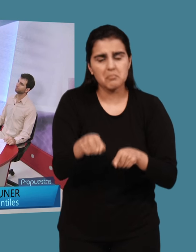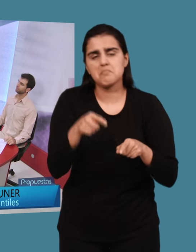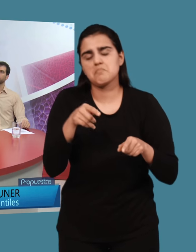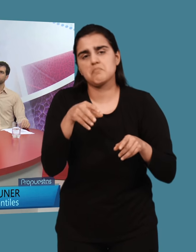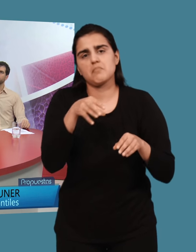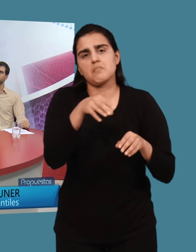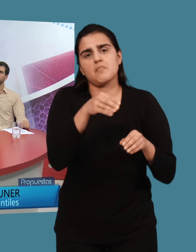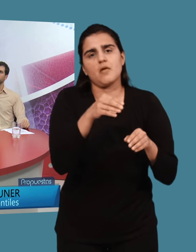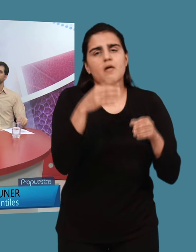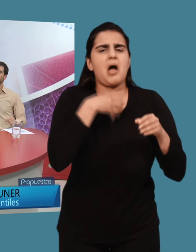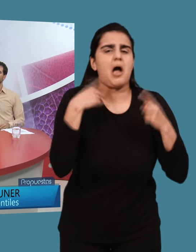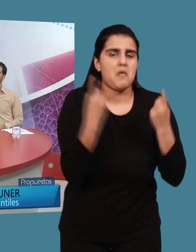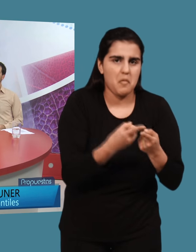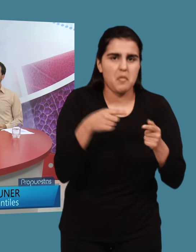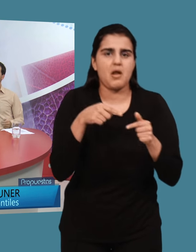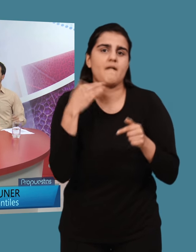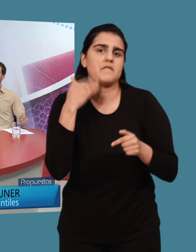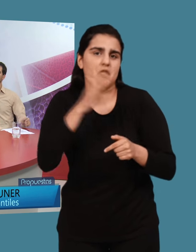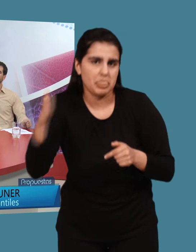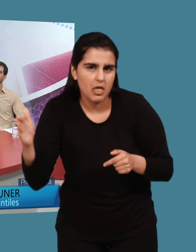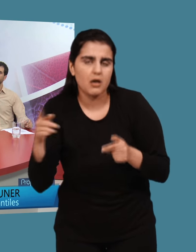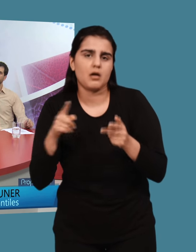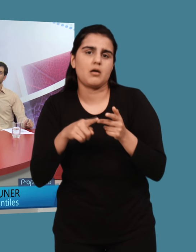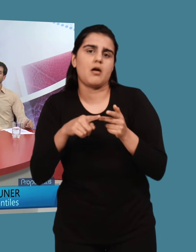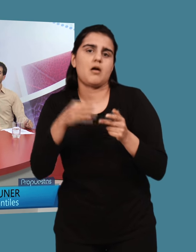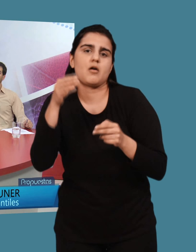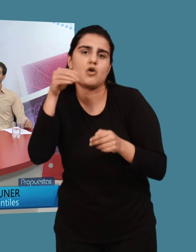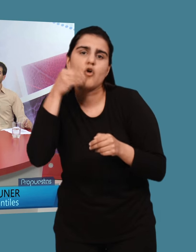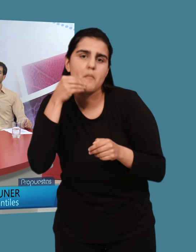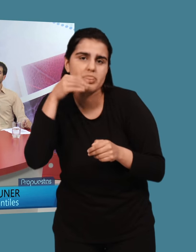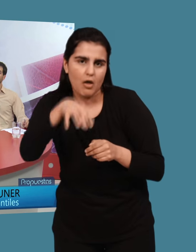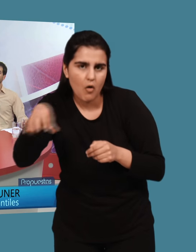Podamos tener las aulas, bibliotecas, los comedores,